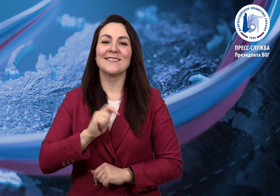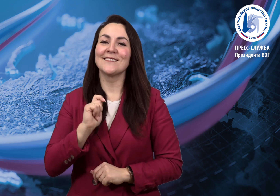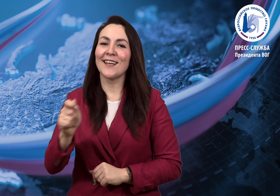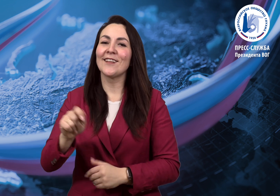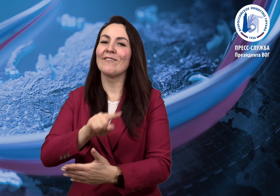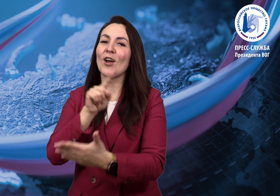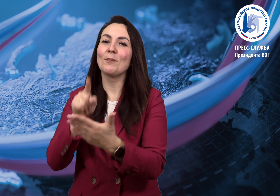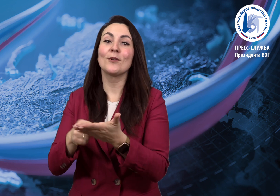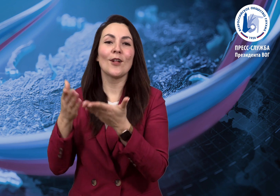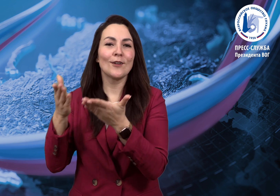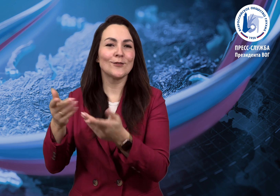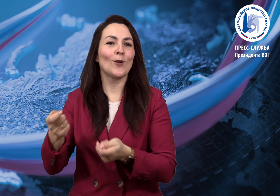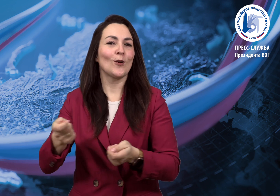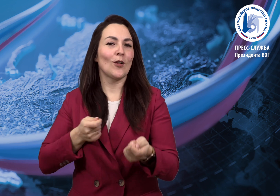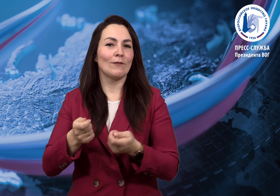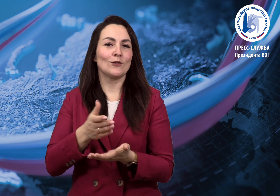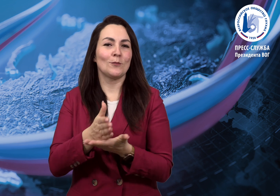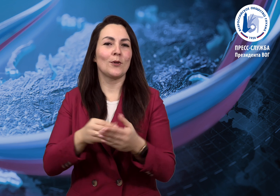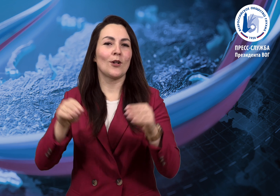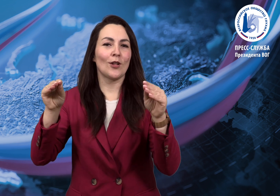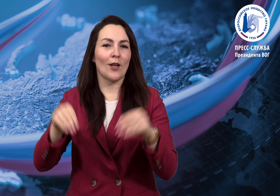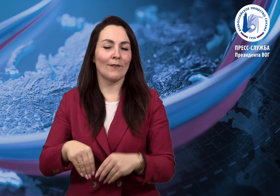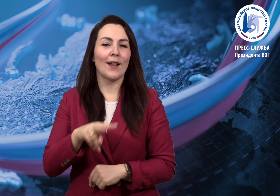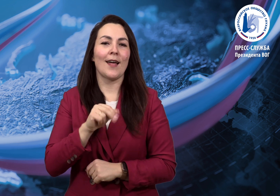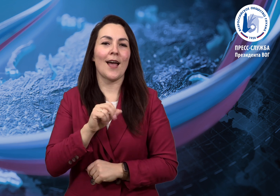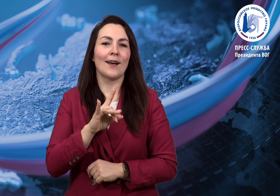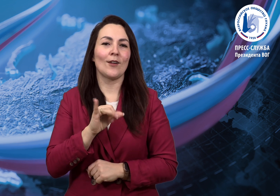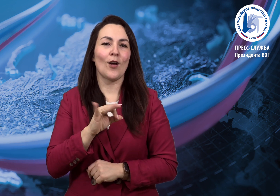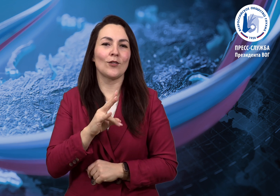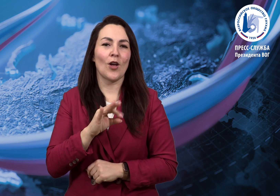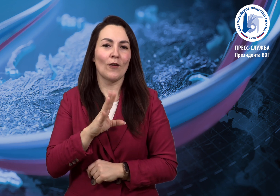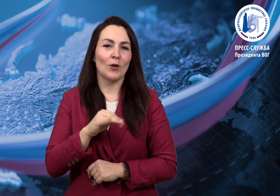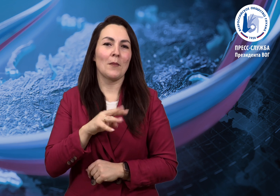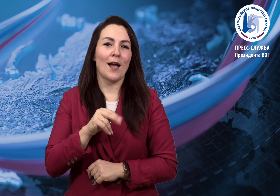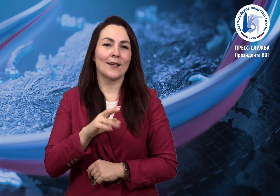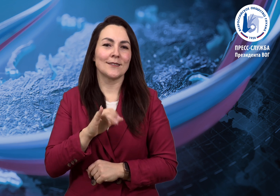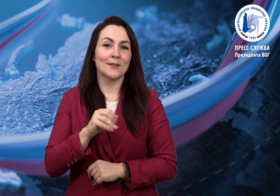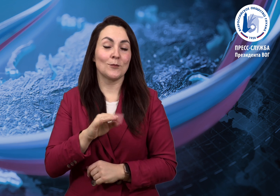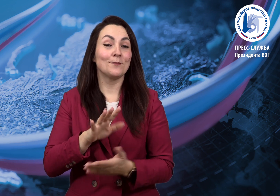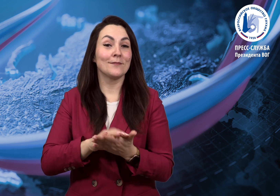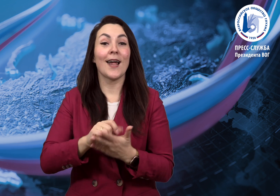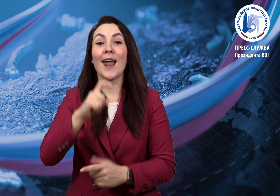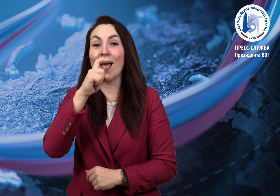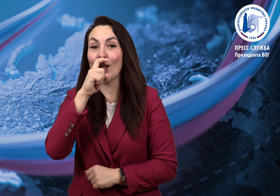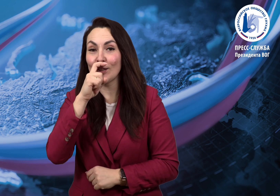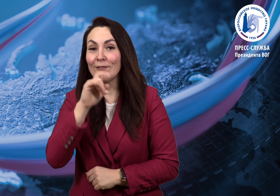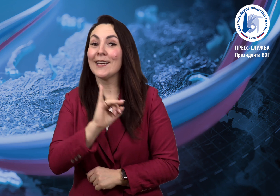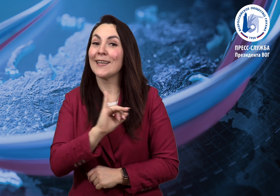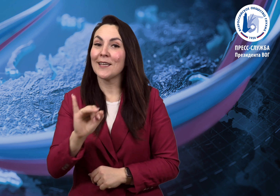Мы задали вопросы руководителю службы протокола Максиму Ларионову